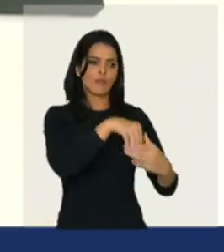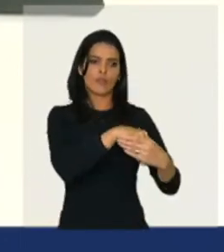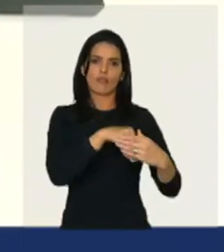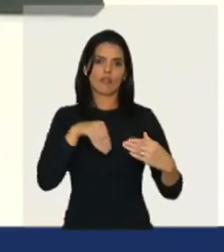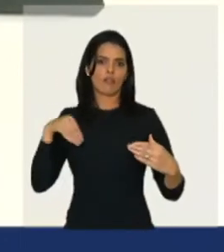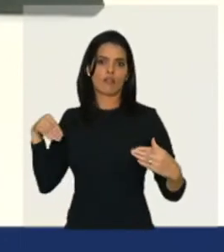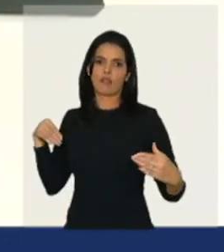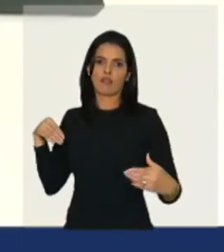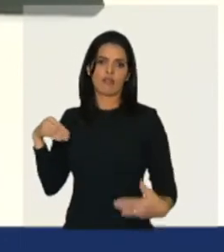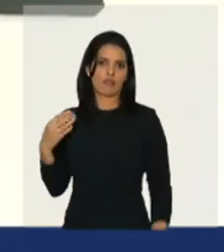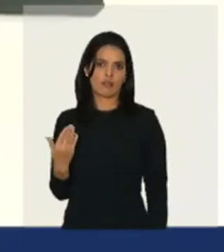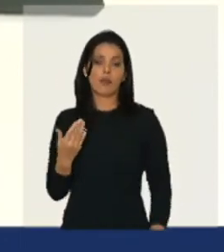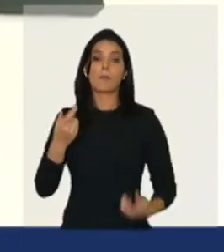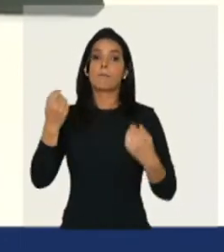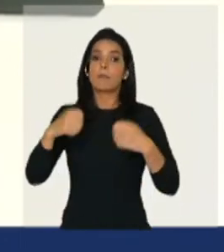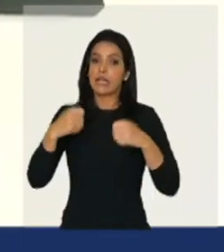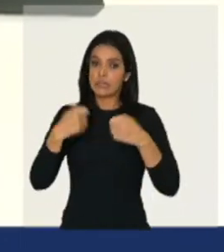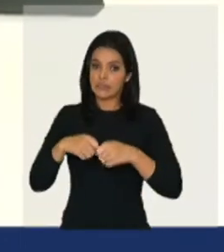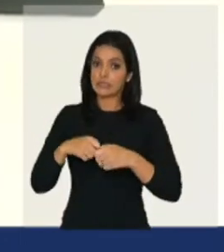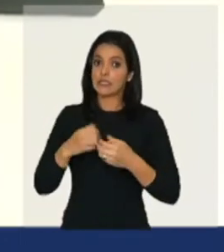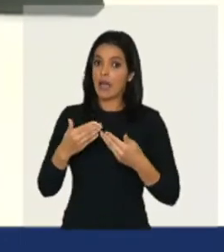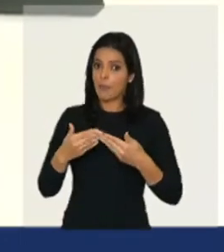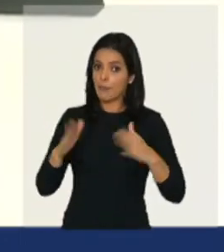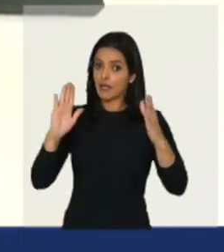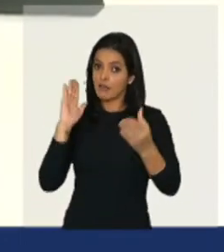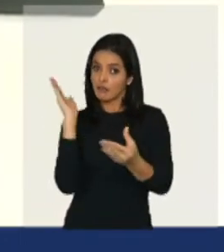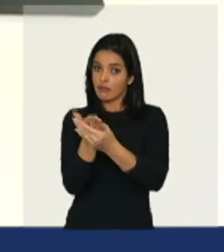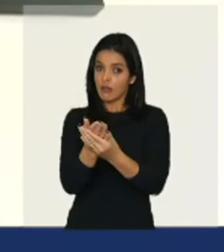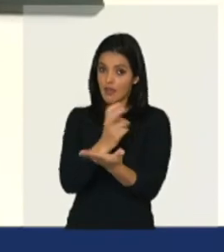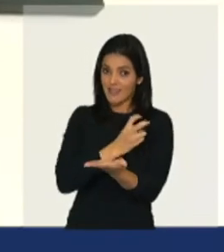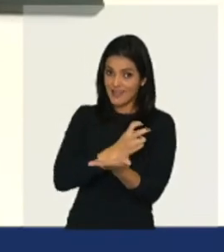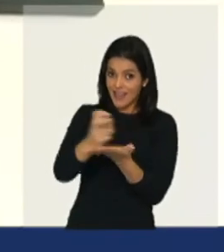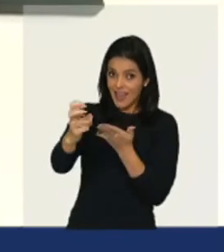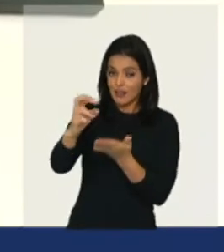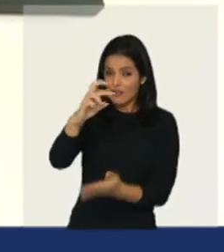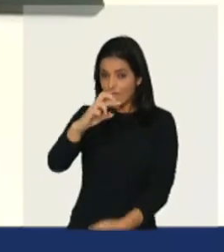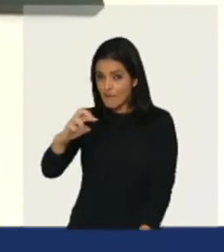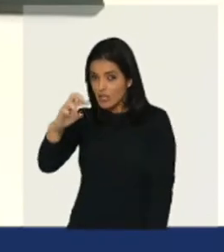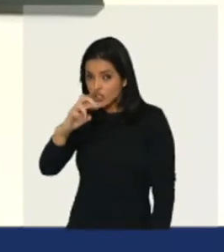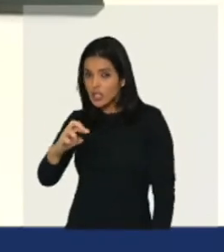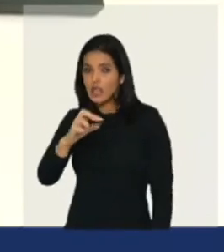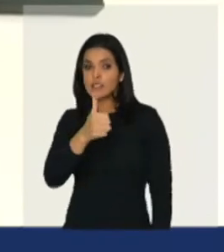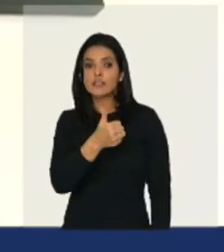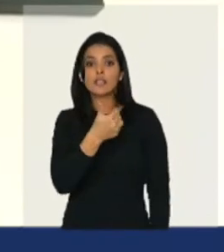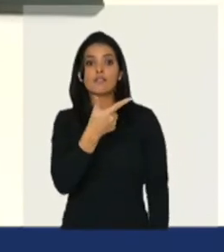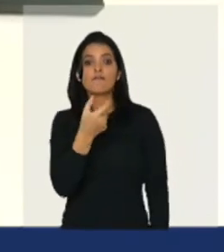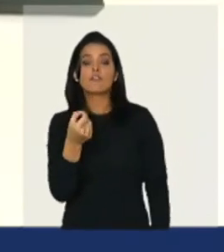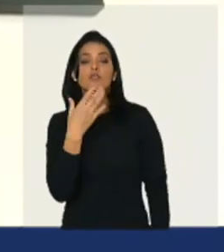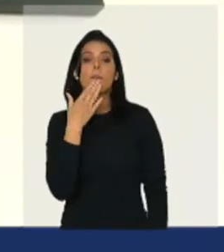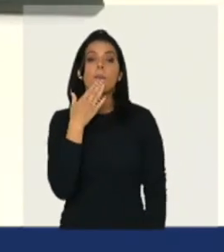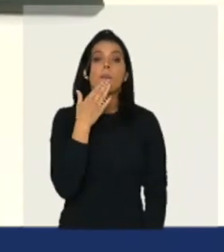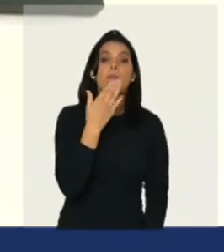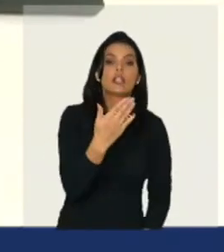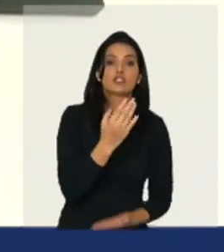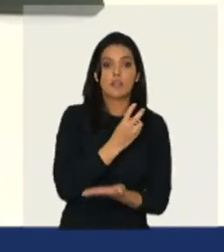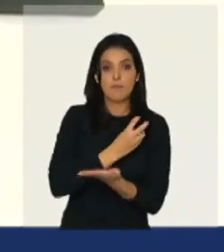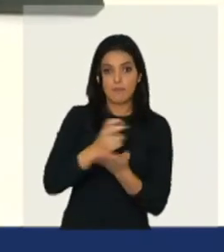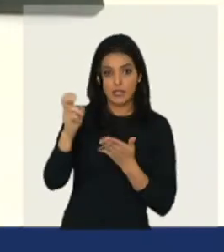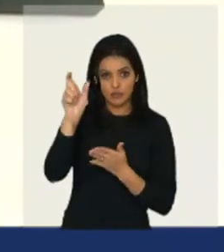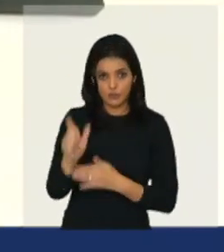ESTÁ INFELIZMENTE, SE AUSENTANDO DO INQUÉRITO QUE DEVERIA ABRIR, ONDE EXISTEM DEZENAS DE CRIMES DE